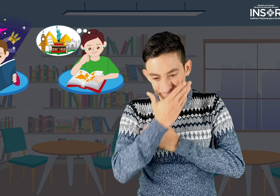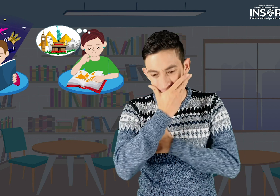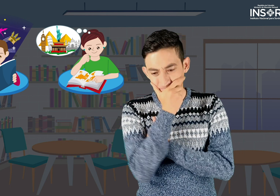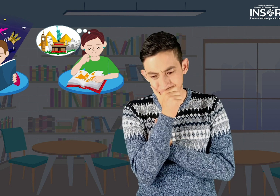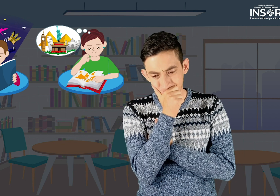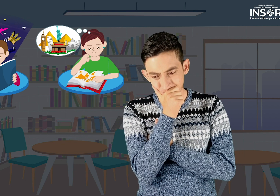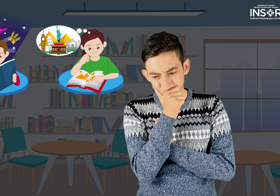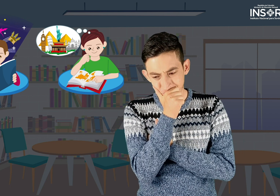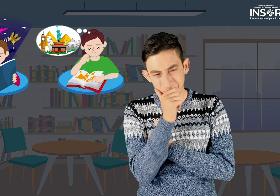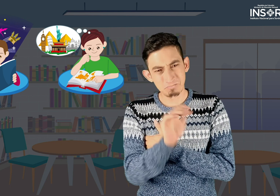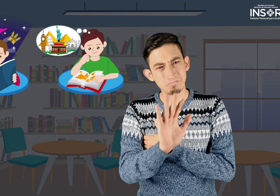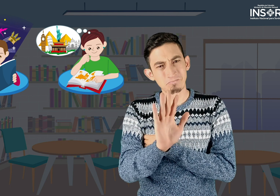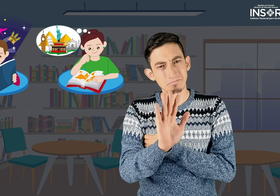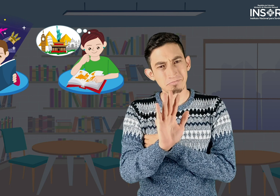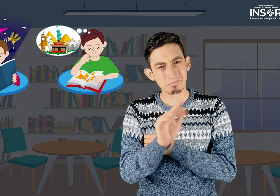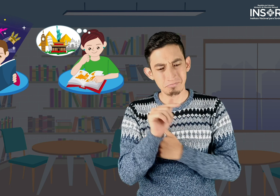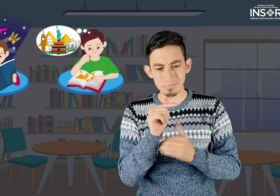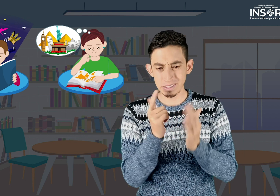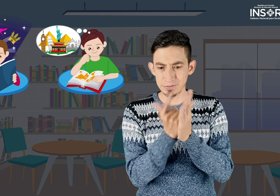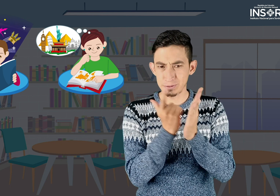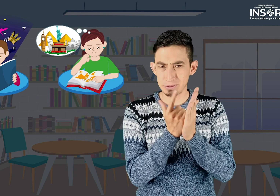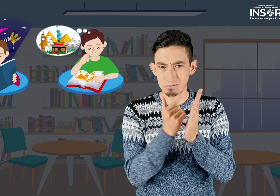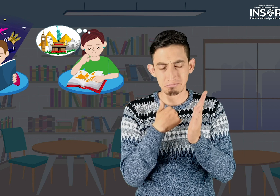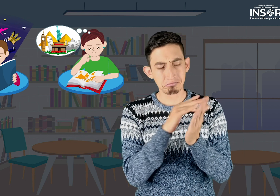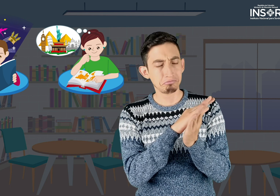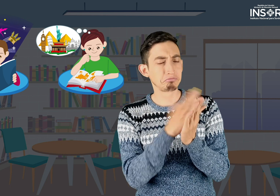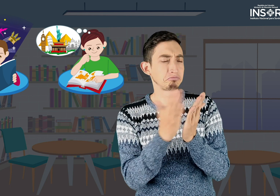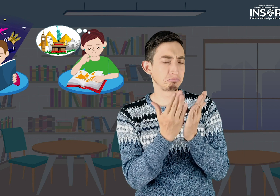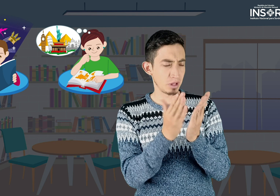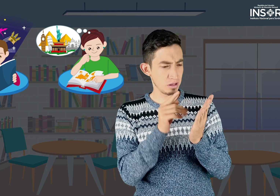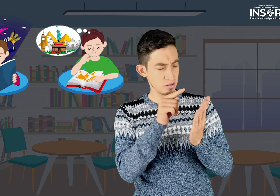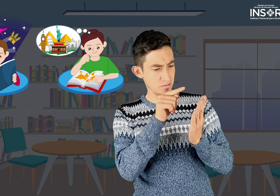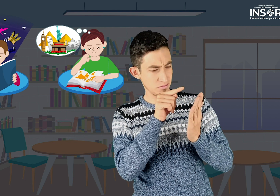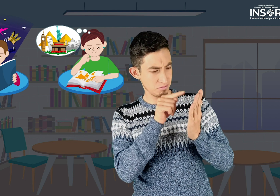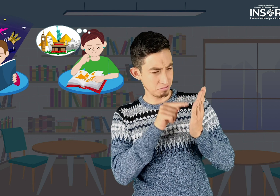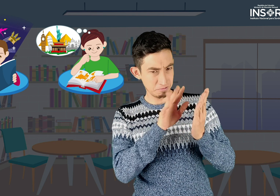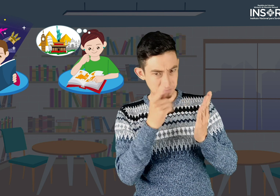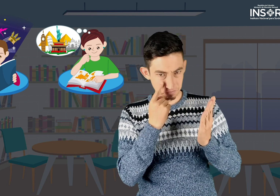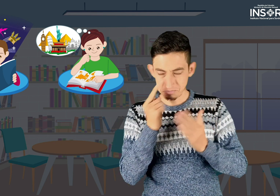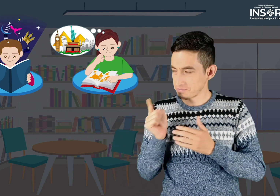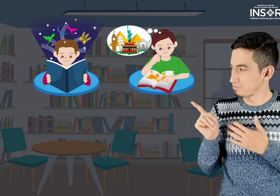Mmm, pero, si vemos ambos libros, en sus primeras páginas, nos damos cuenta de algo: